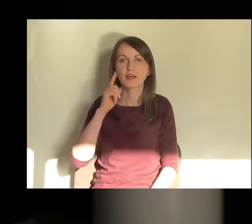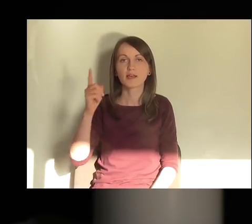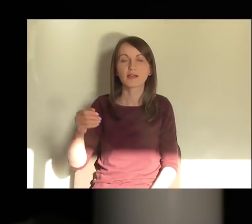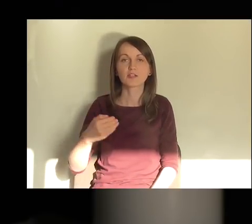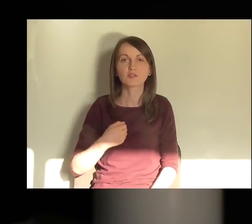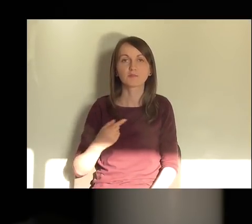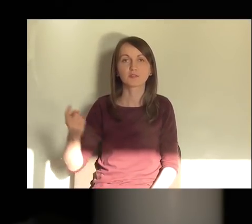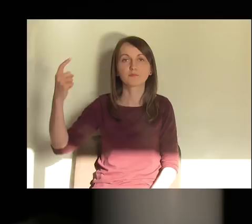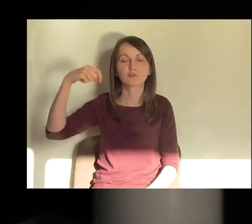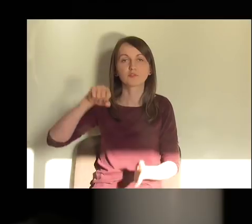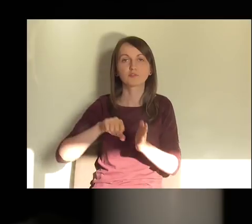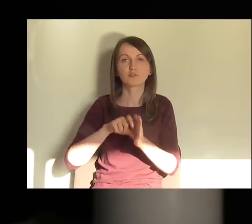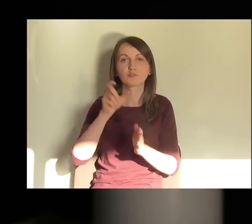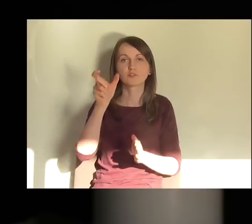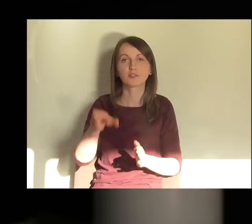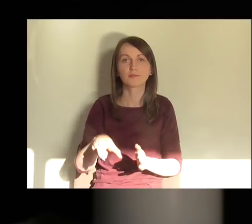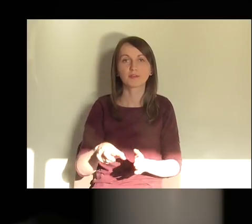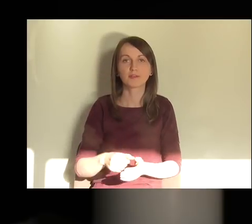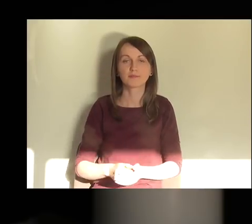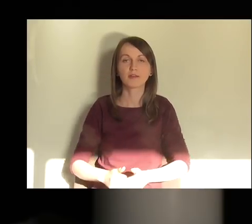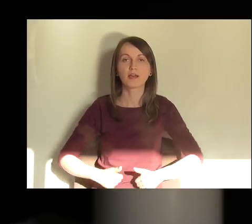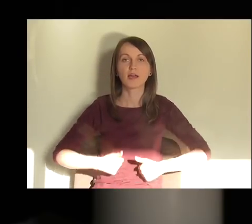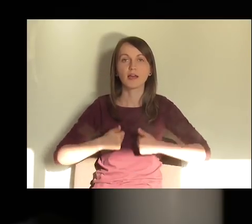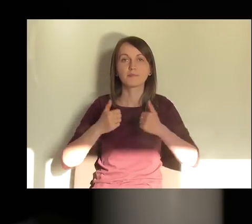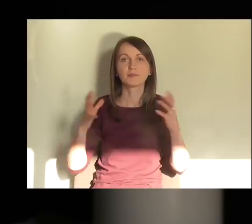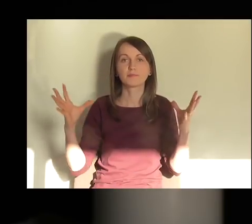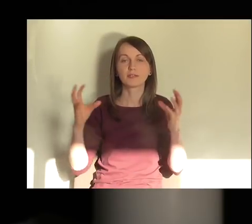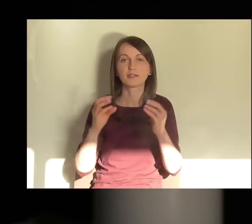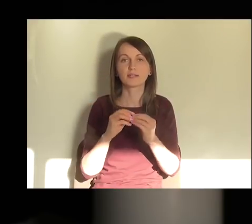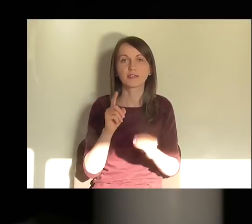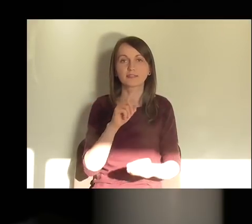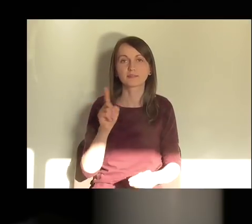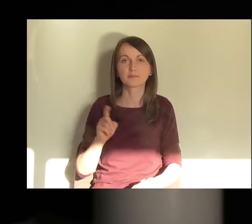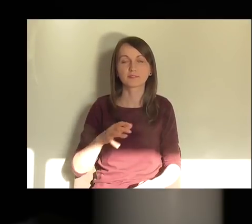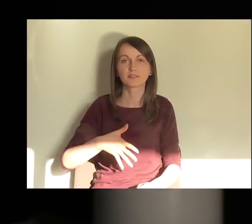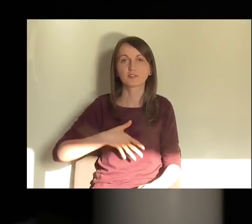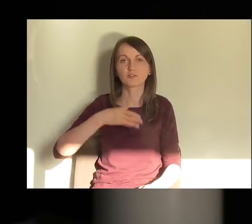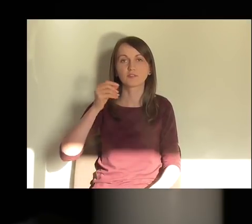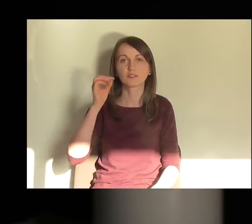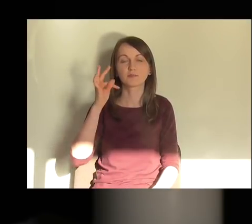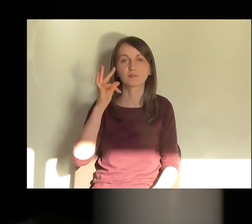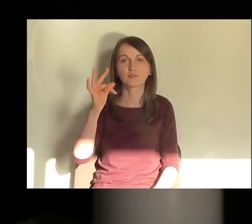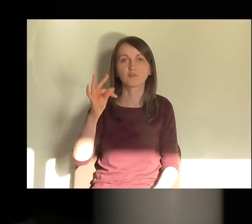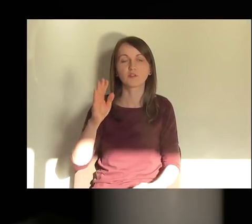I każ mi przyjść do siebie, Abym z świętymi Twymi chwalił Cię,